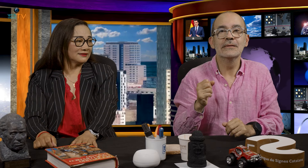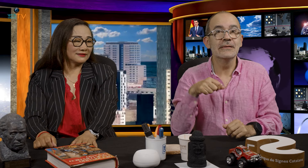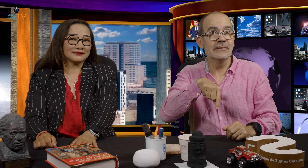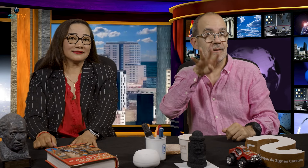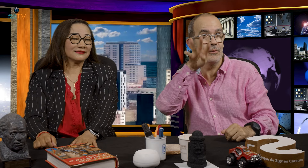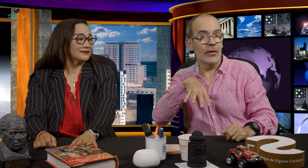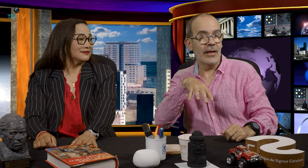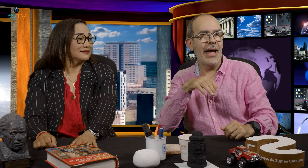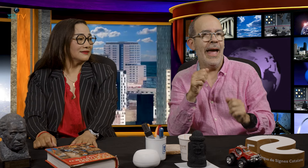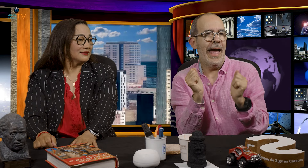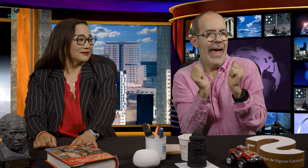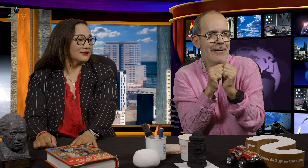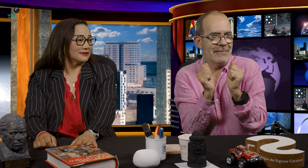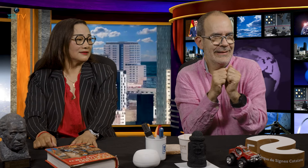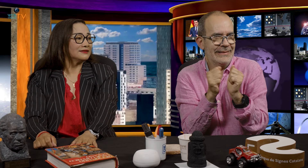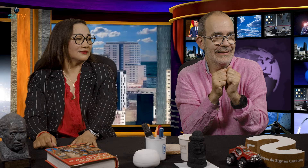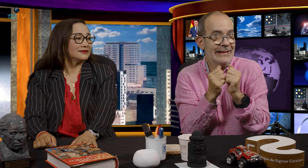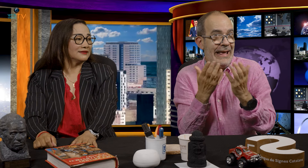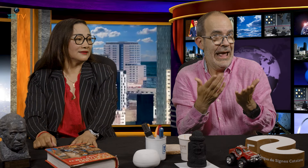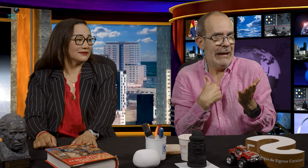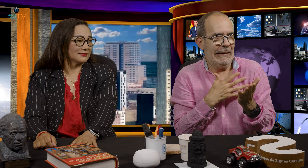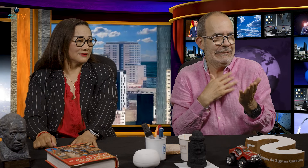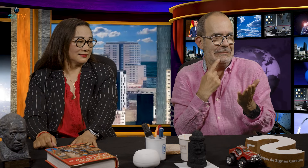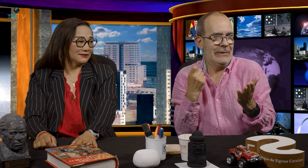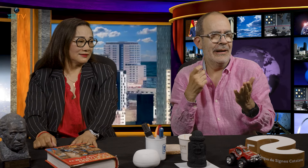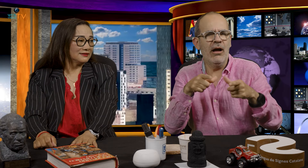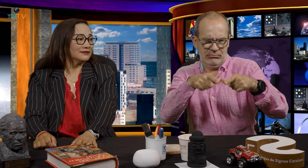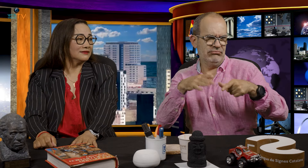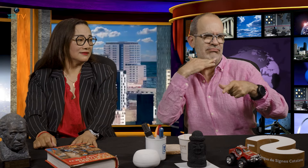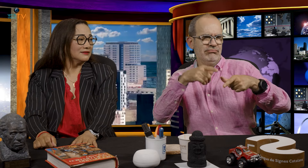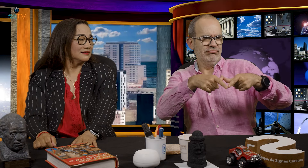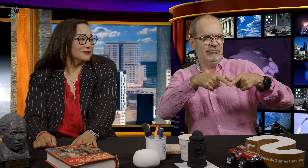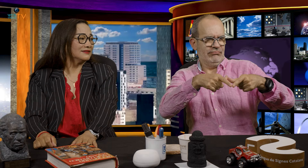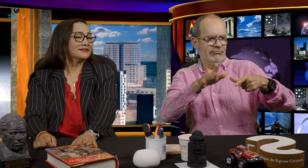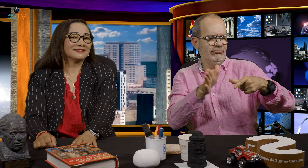en Catalunya, “amantes” y ya sabemos el signo de “novios”;